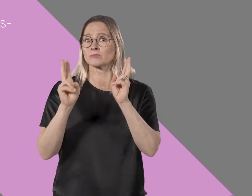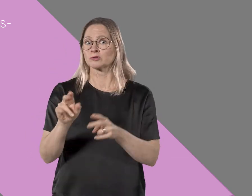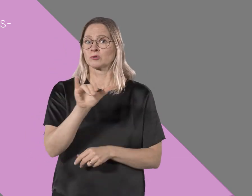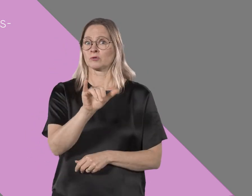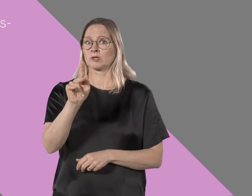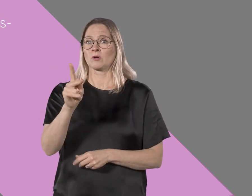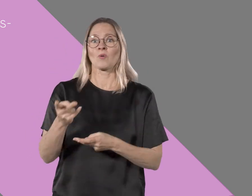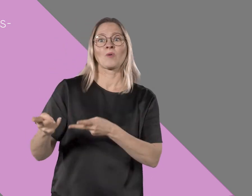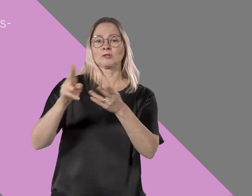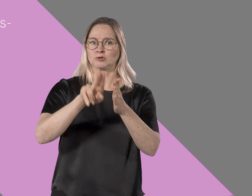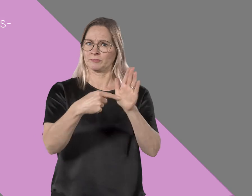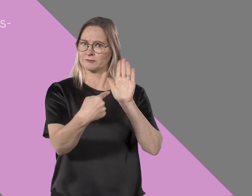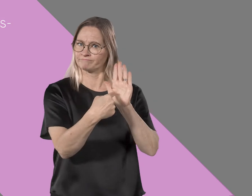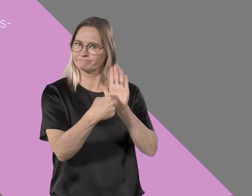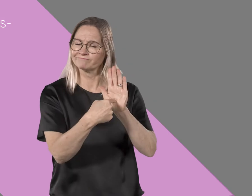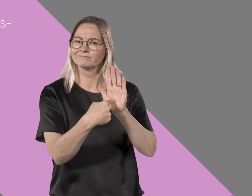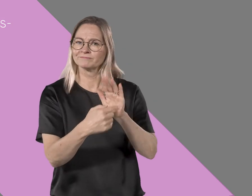sekä YK:n yleissopimukseen vedoten.